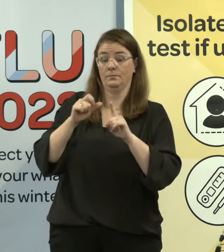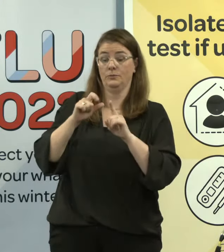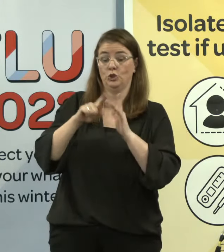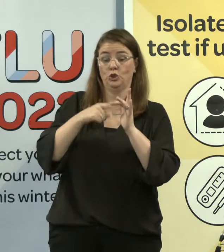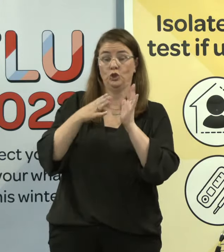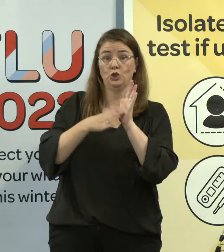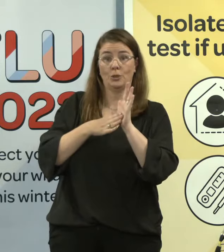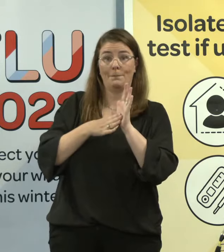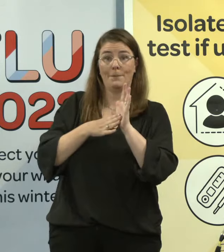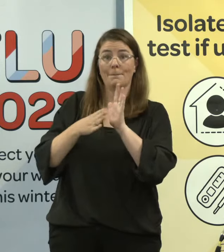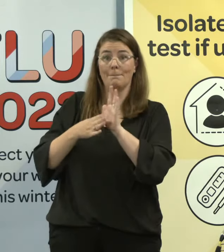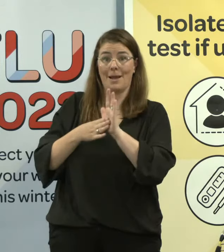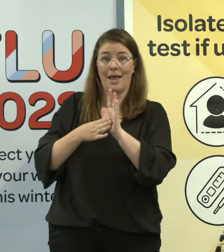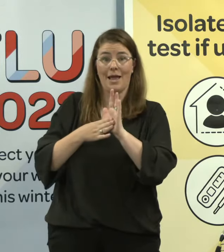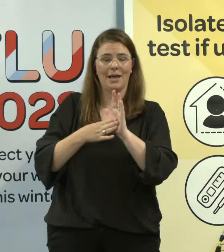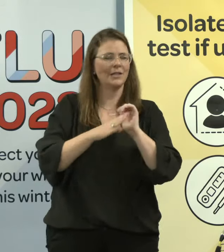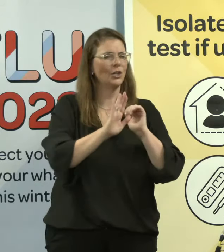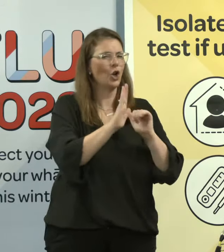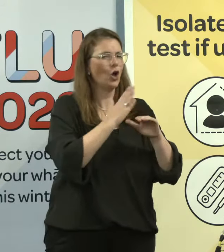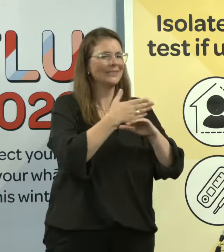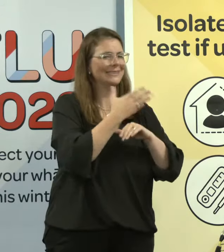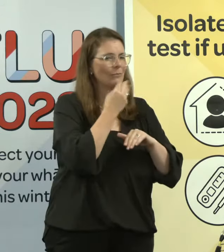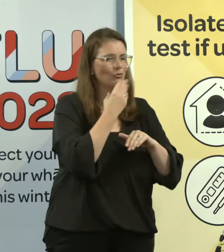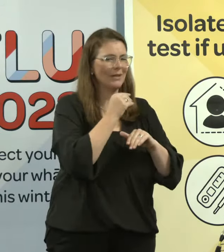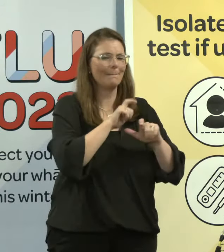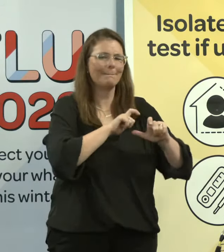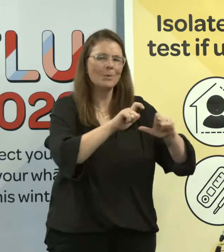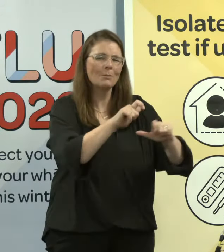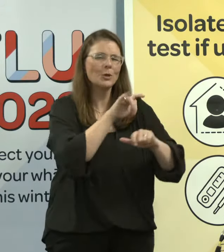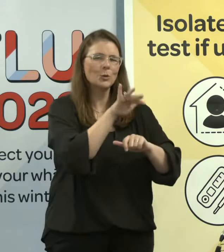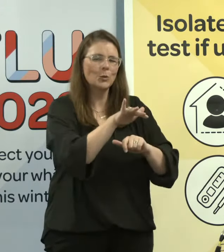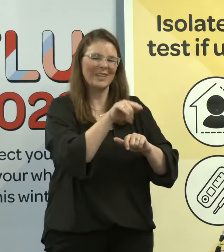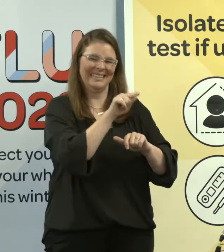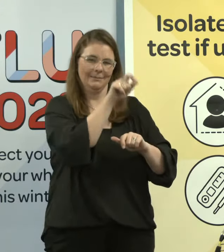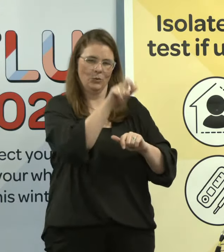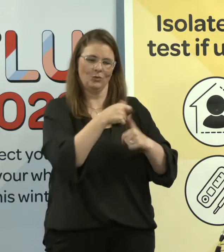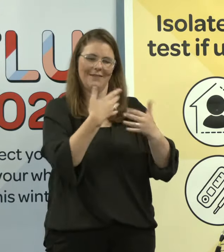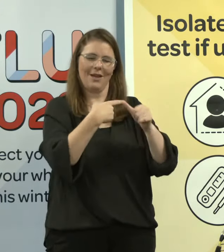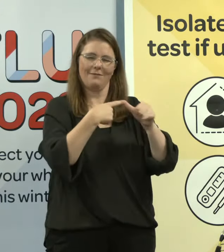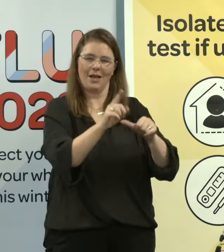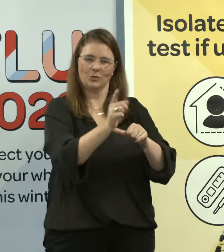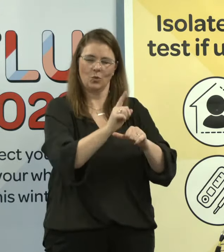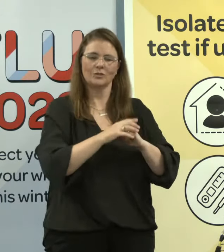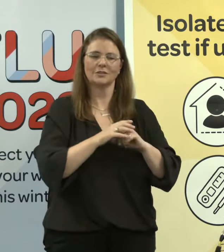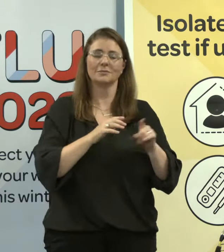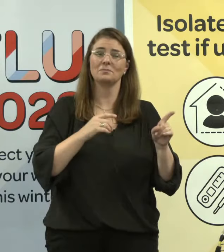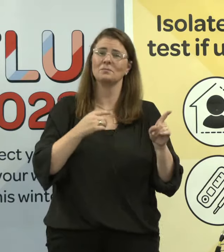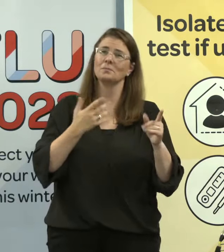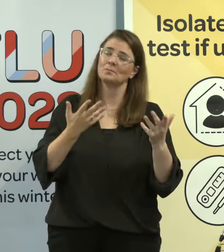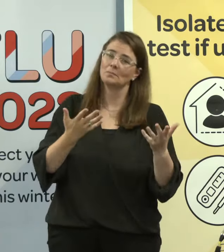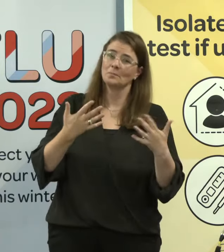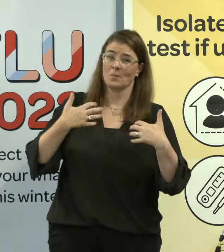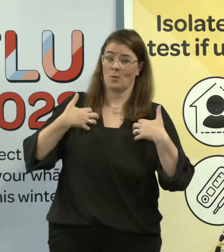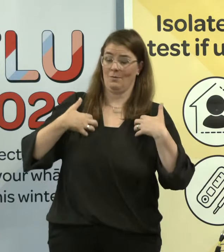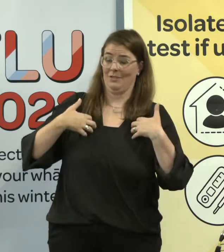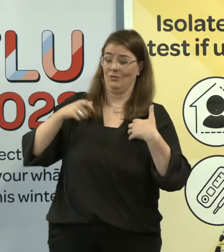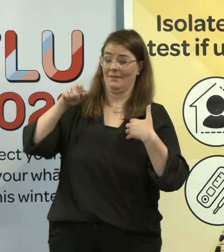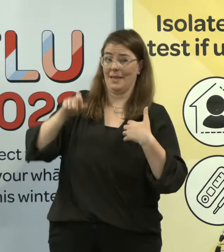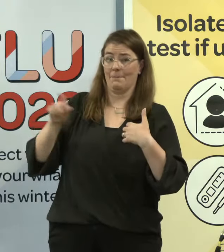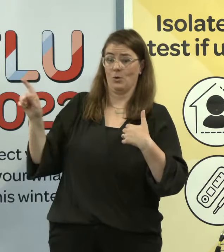hiahia ana matou. He aha te tohutohu e ora ana